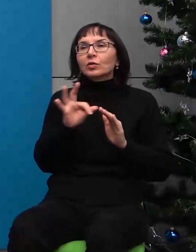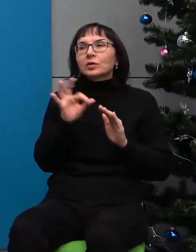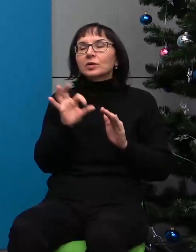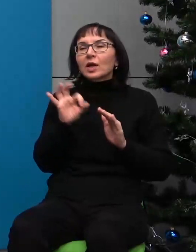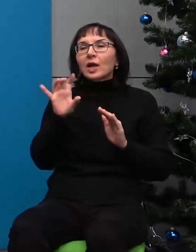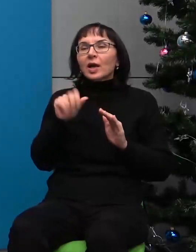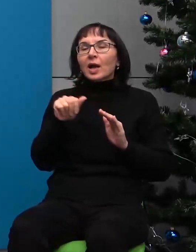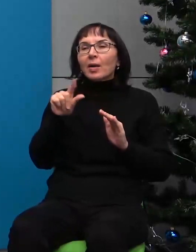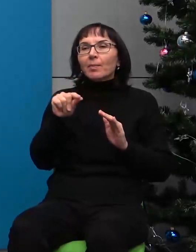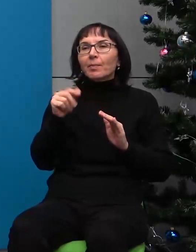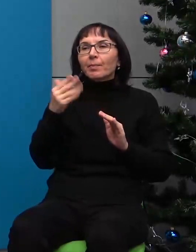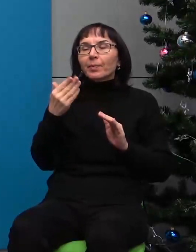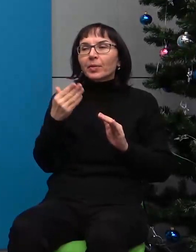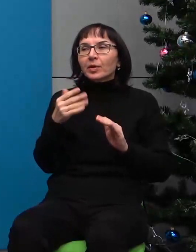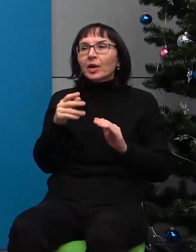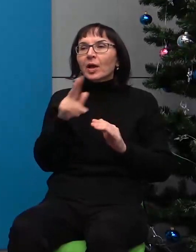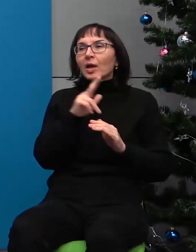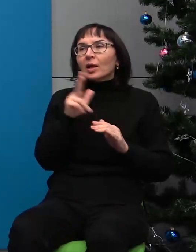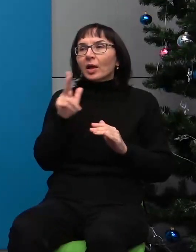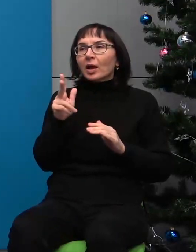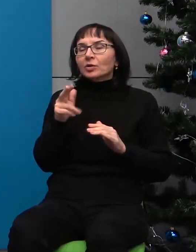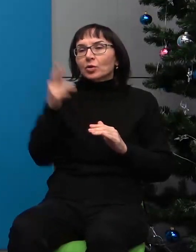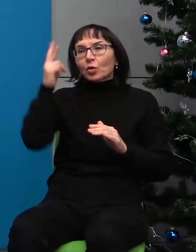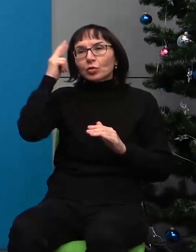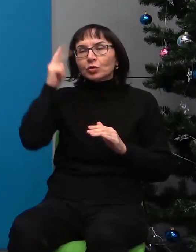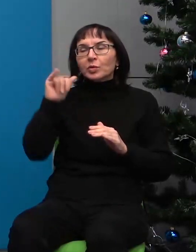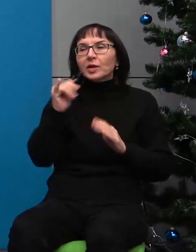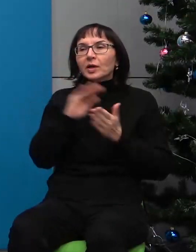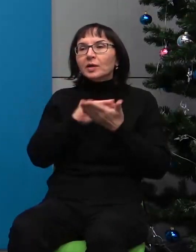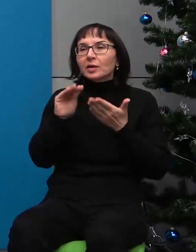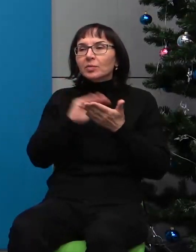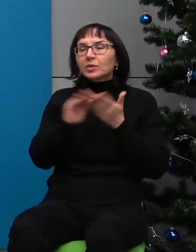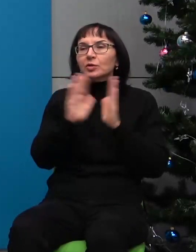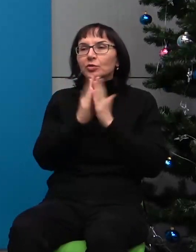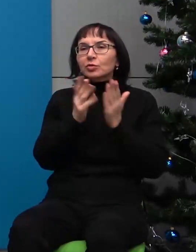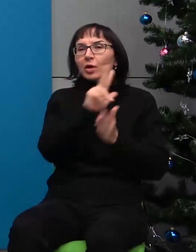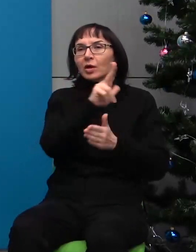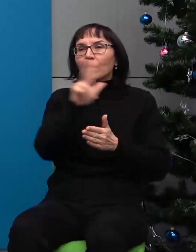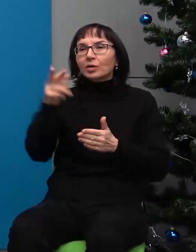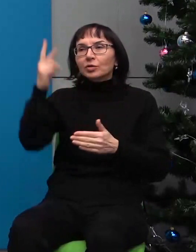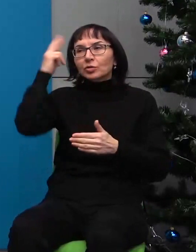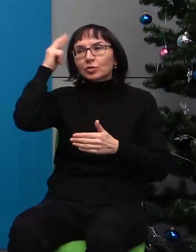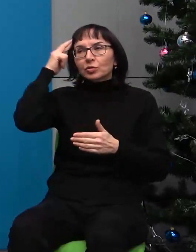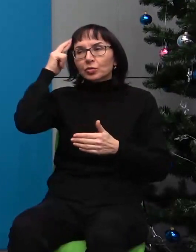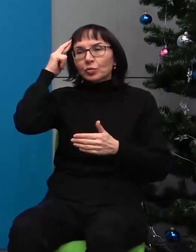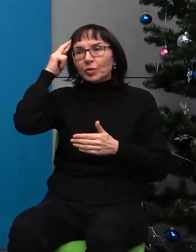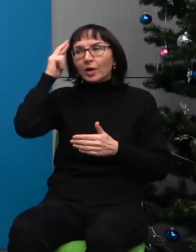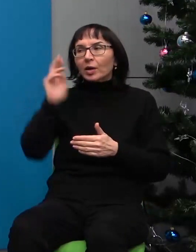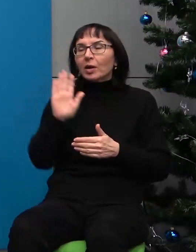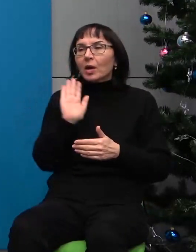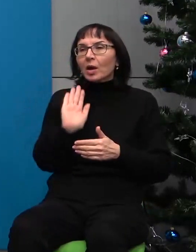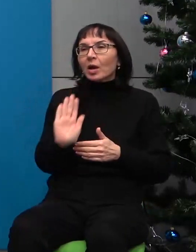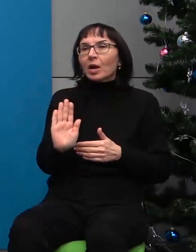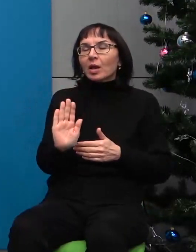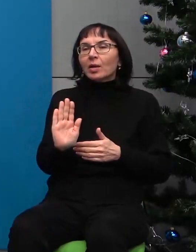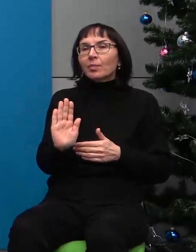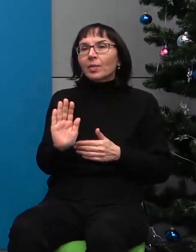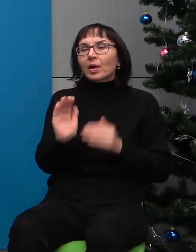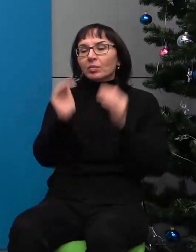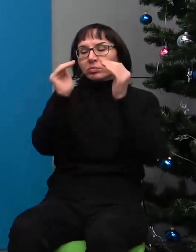i każdy ten film rozumie. Jak napisać książkę, którą każdy zrozumie, ale ona ma jakieś tam głębsze warstwy, do których też można sięgnąć.